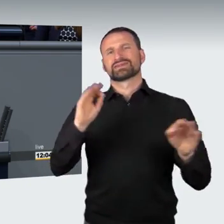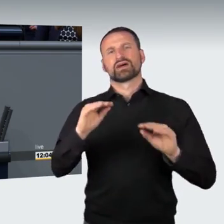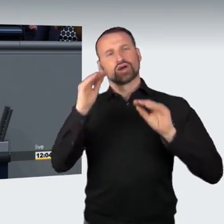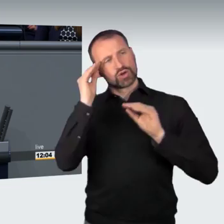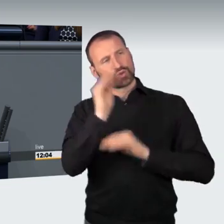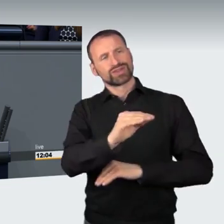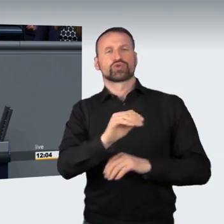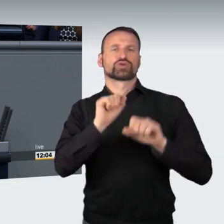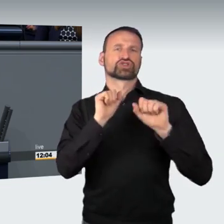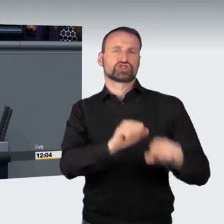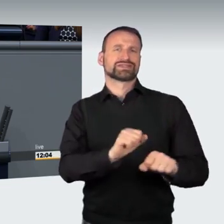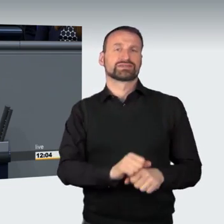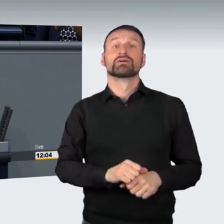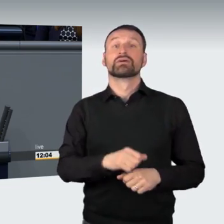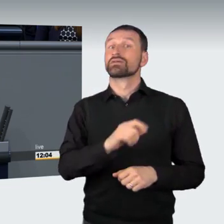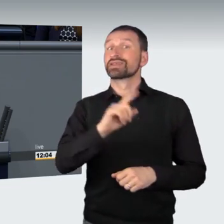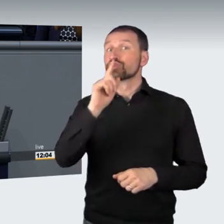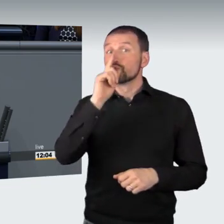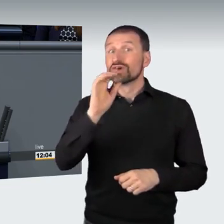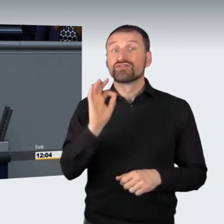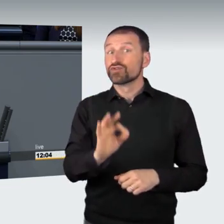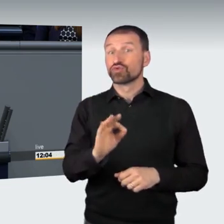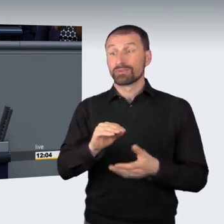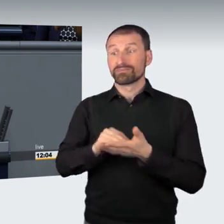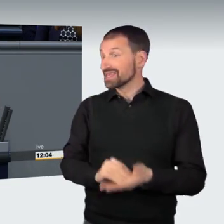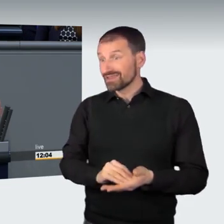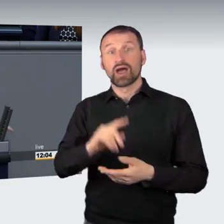Sie haben es vielleicht hier in Berlin beim Café Filou,